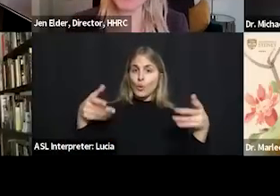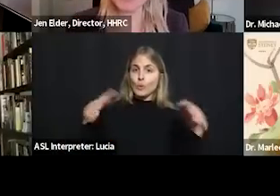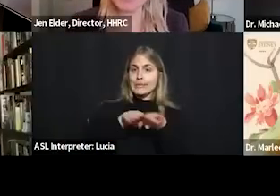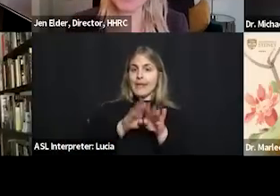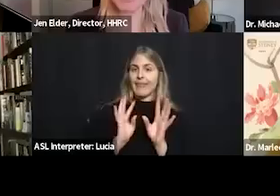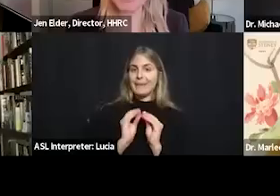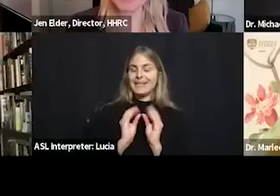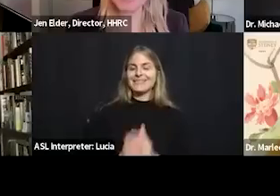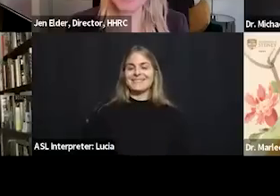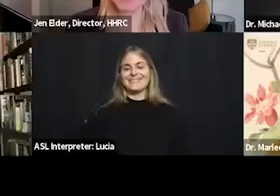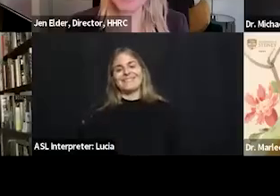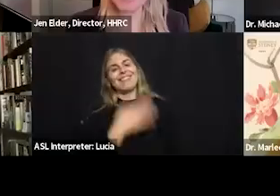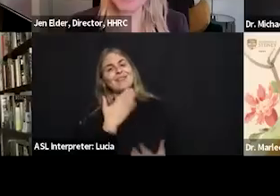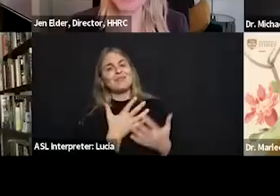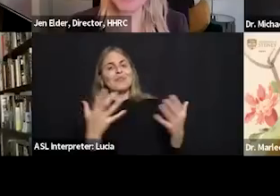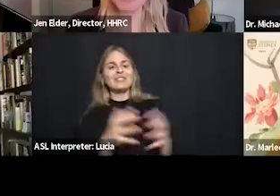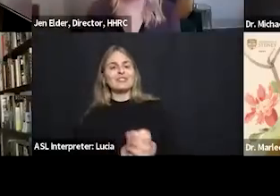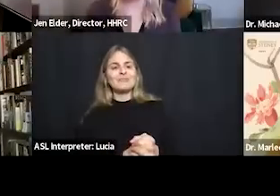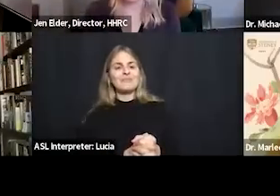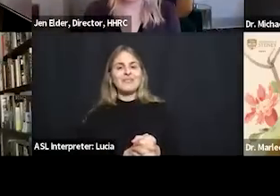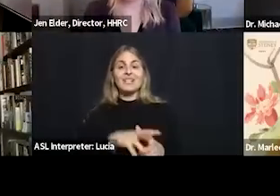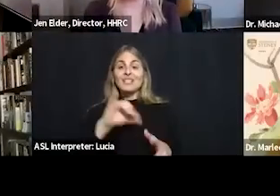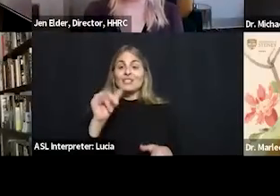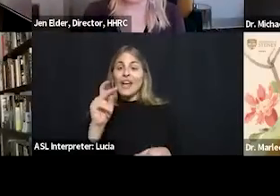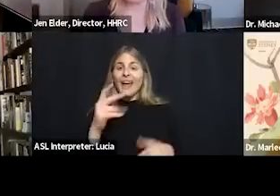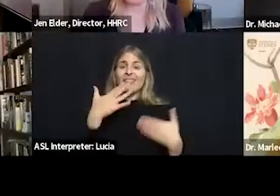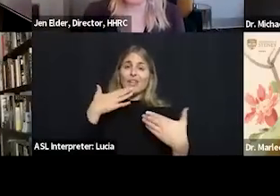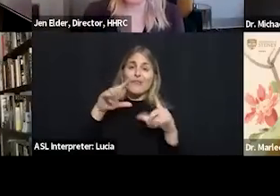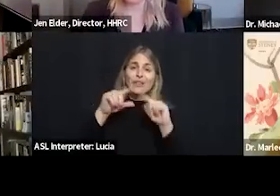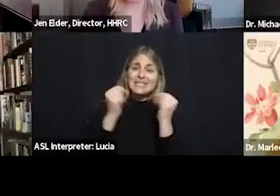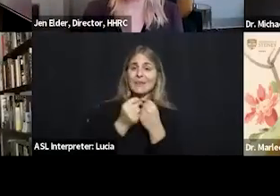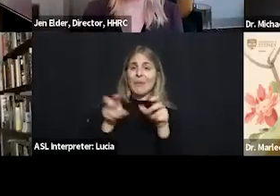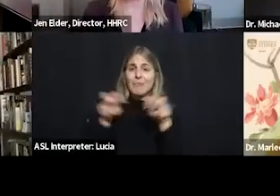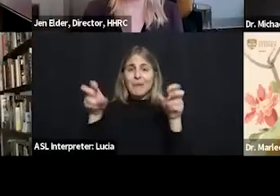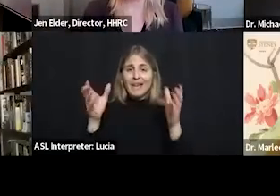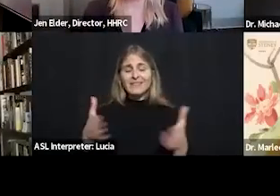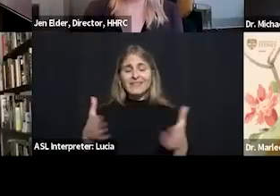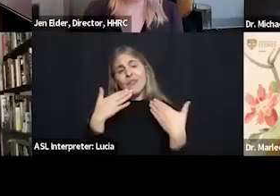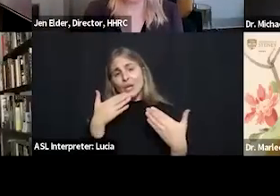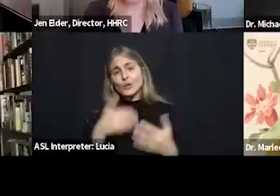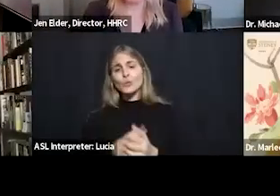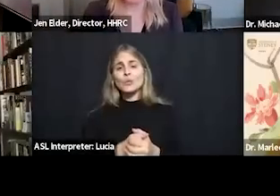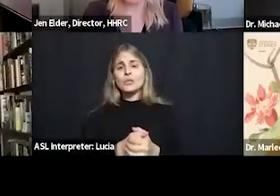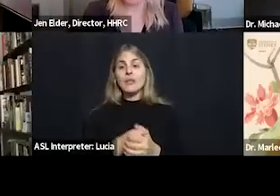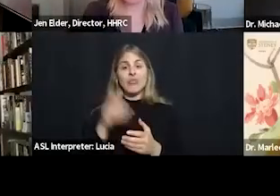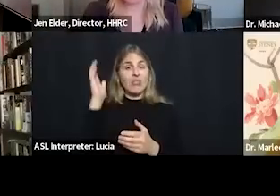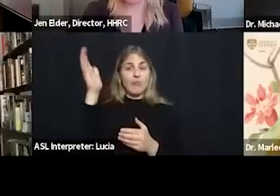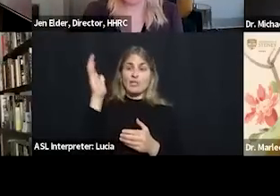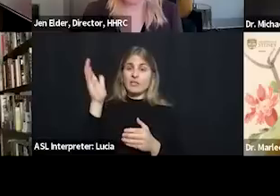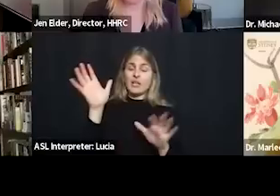Genial, muchas gracias, Jack, y a todo el equipo de panelistas. Sus presentaciones estuvieron llenas